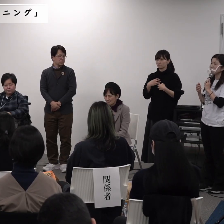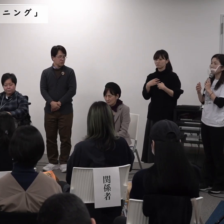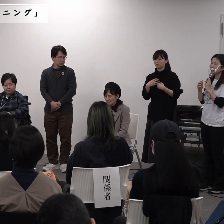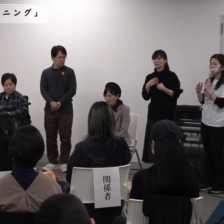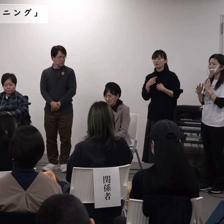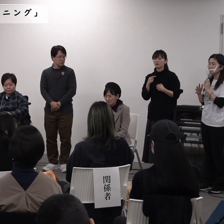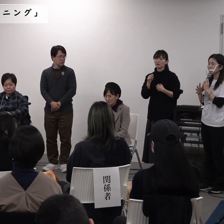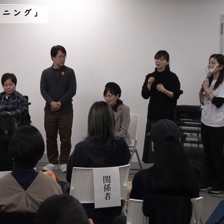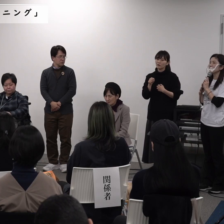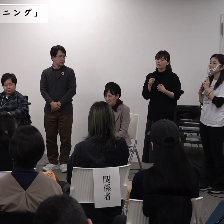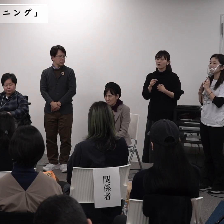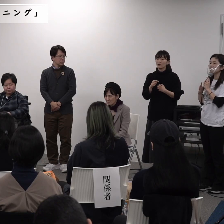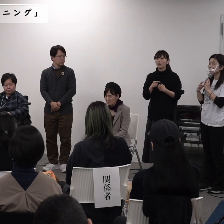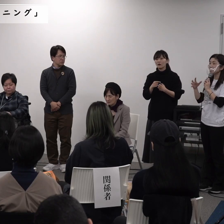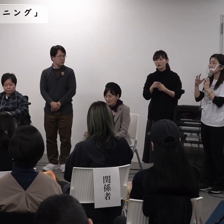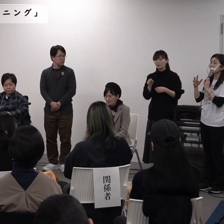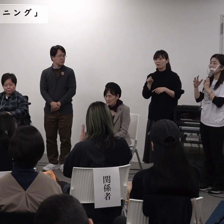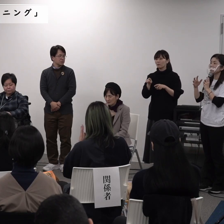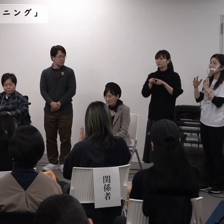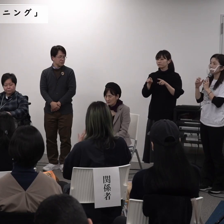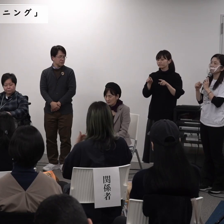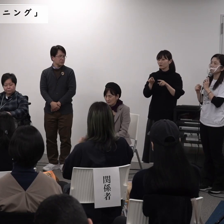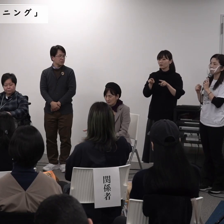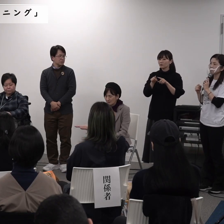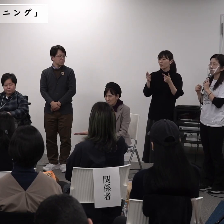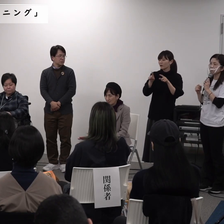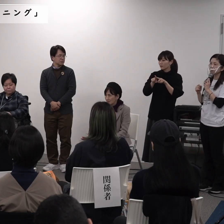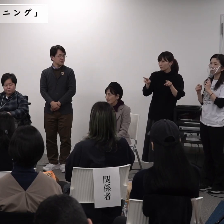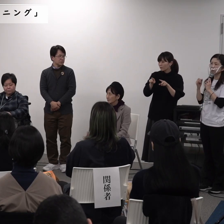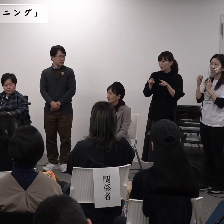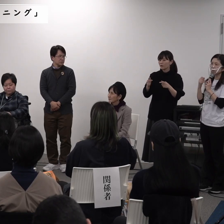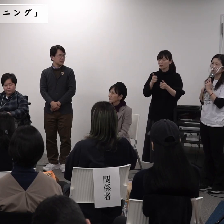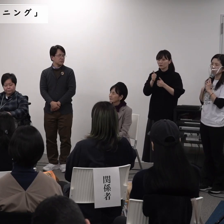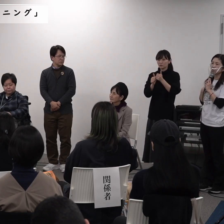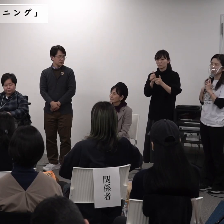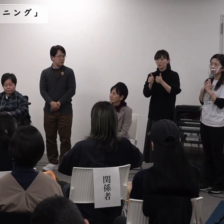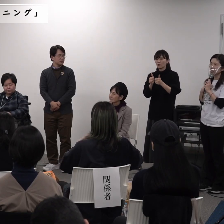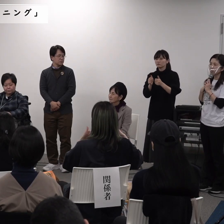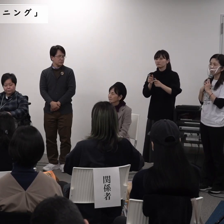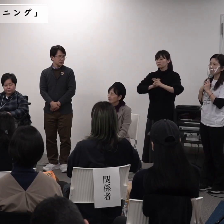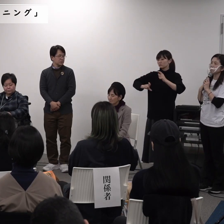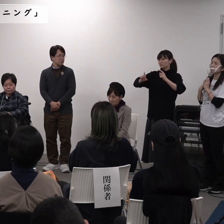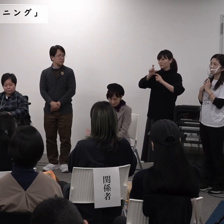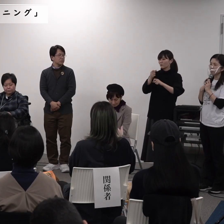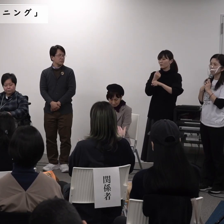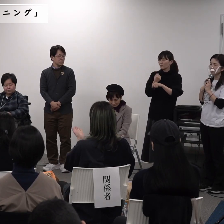ただのスポーツ 以上の苦労とか工夫があるんだなって思ったエピソードでした